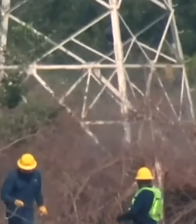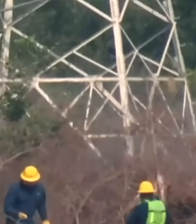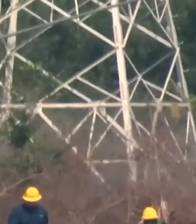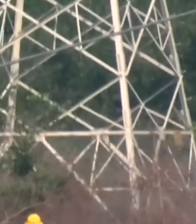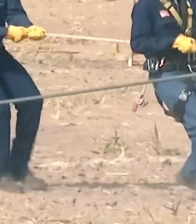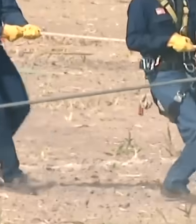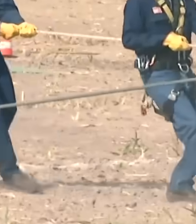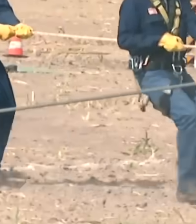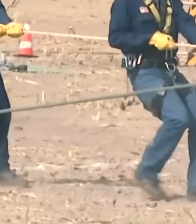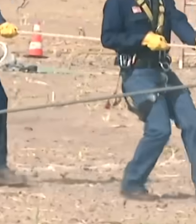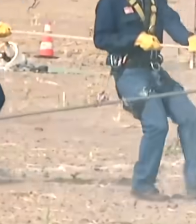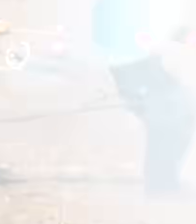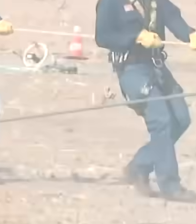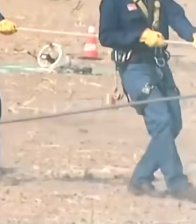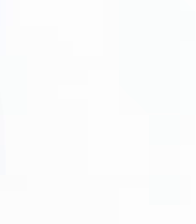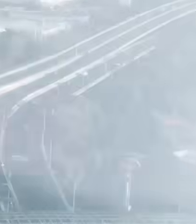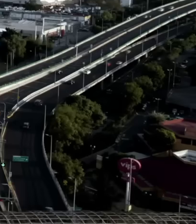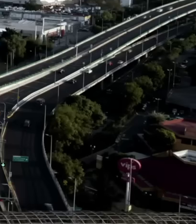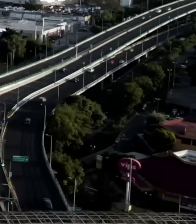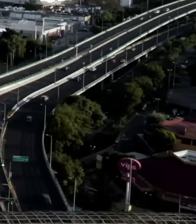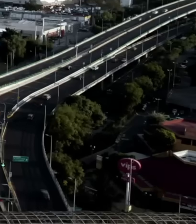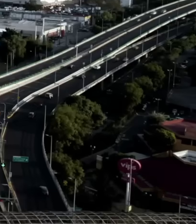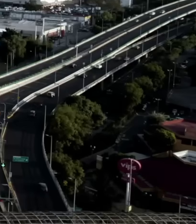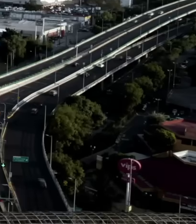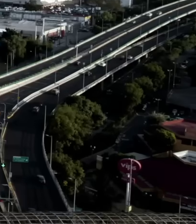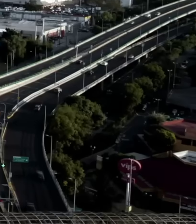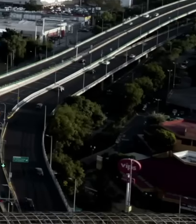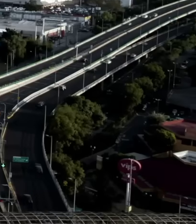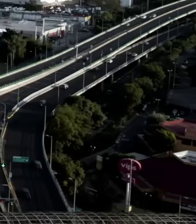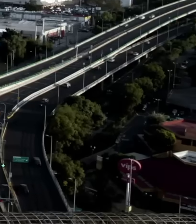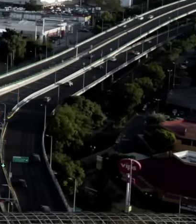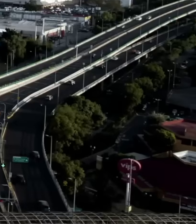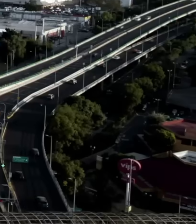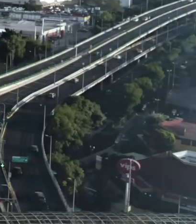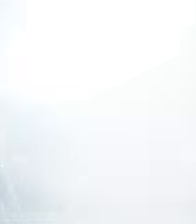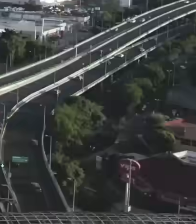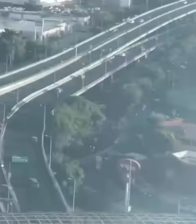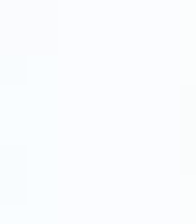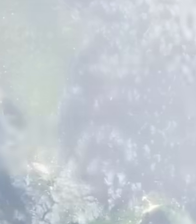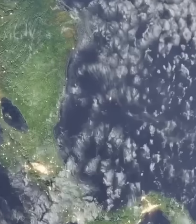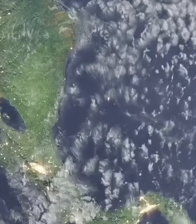región guatemalteca, ya que solo México es el país que tiene suficiente energía para poder enviar a